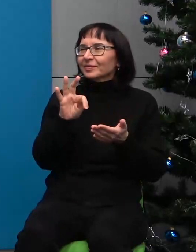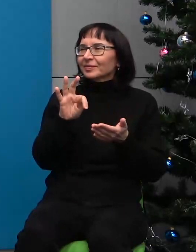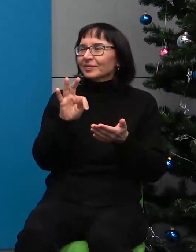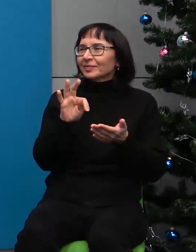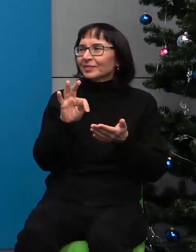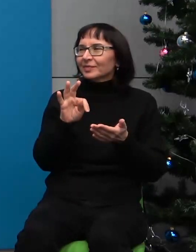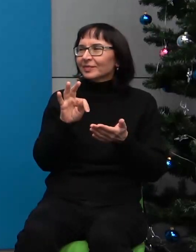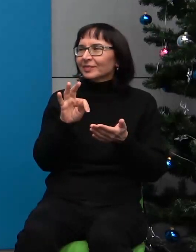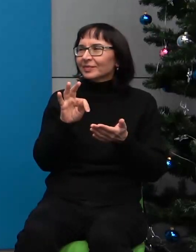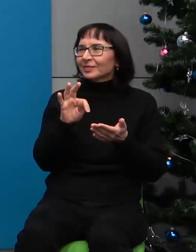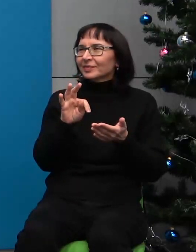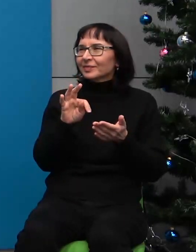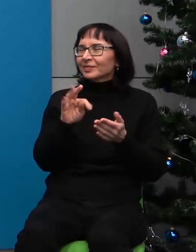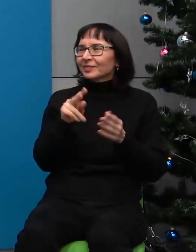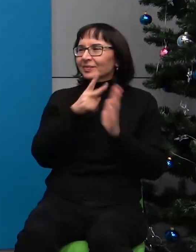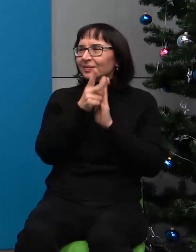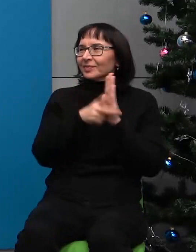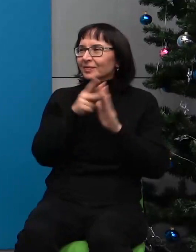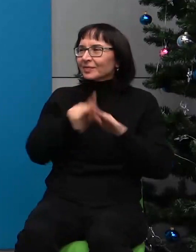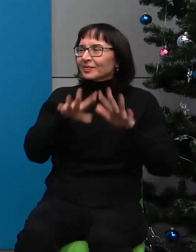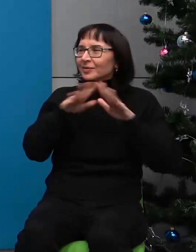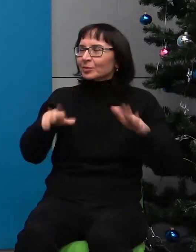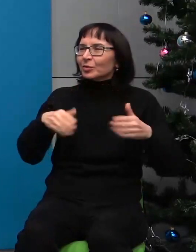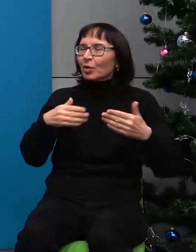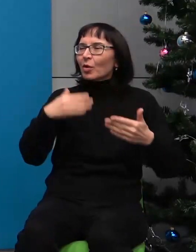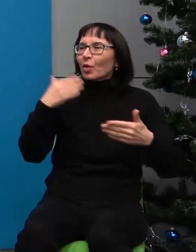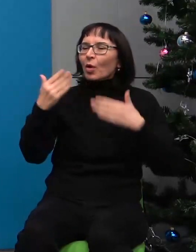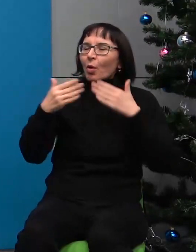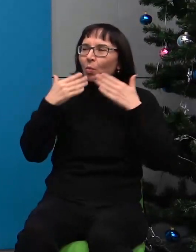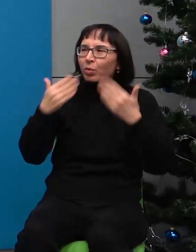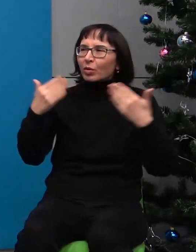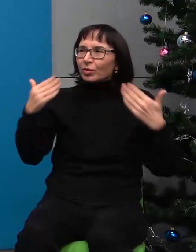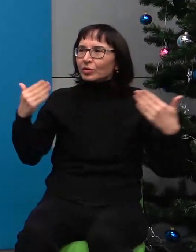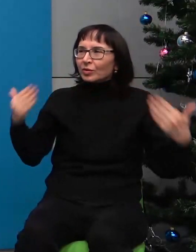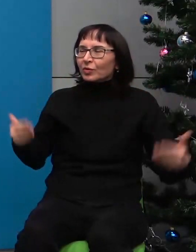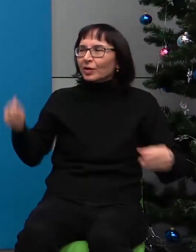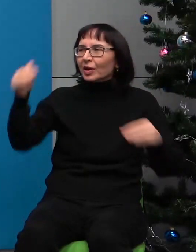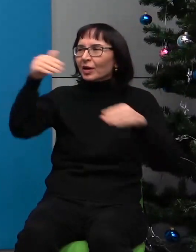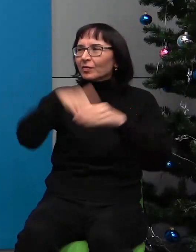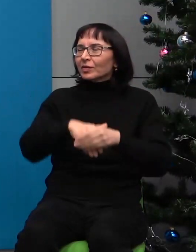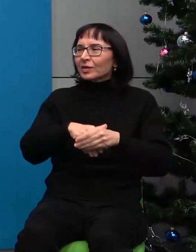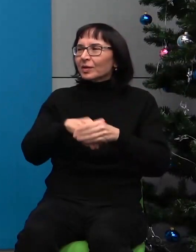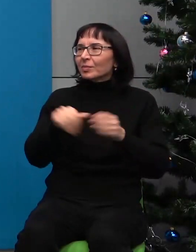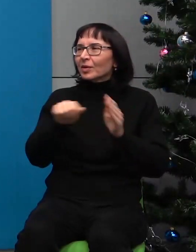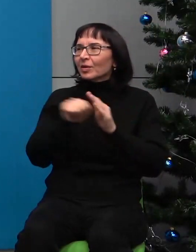Mamy liczne pozdrowienia dla was obu. W tym od wywołanego Roberta Małeckiego,